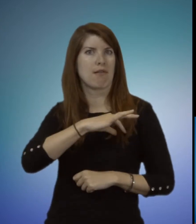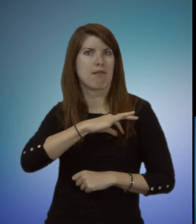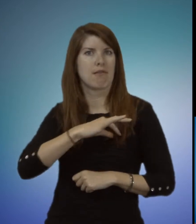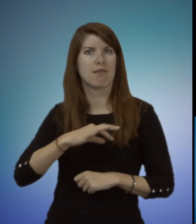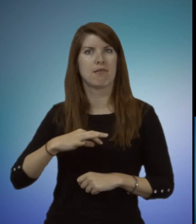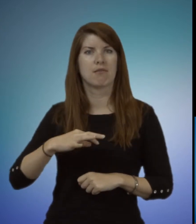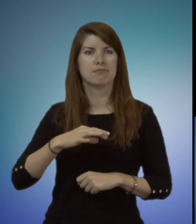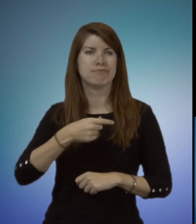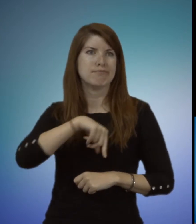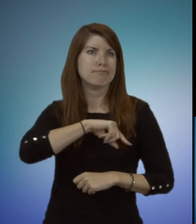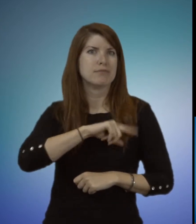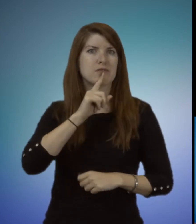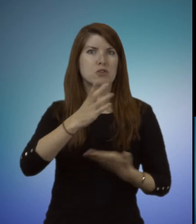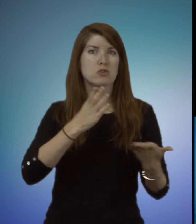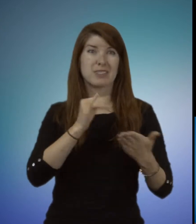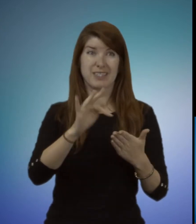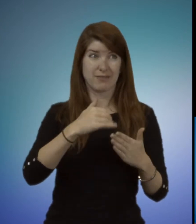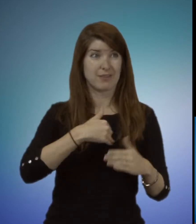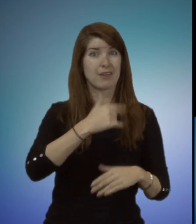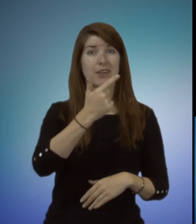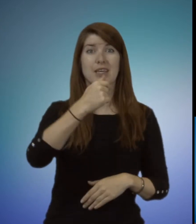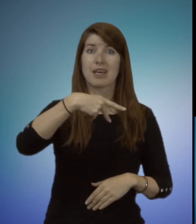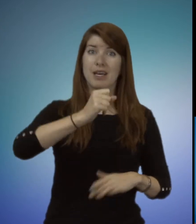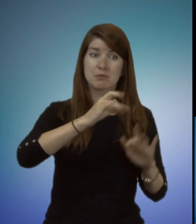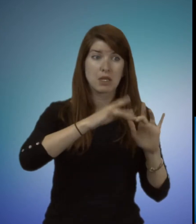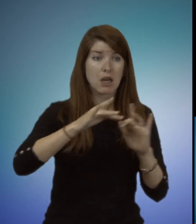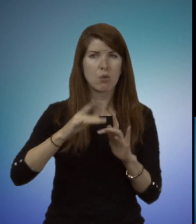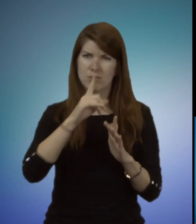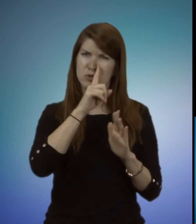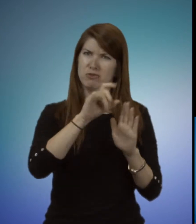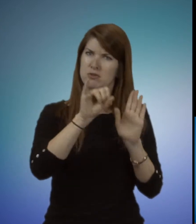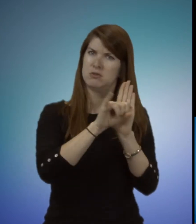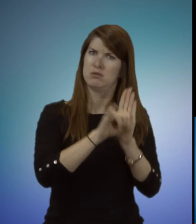los servicios, y si en verdad tiene deficiencias, queremos cerciorarnos de identificarlas durante el proceso de evaluación.